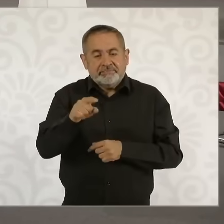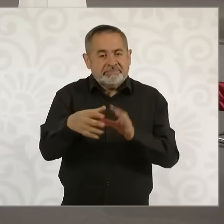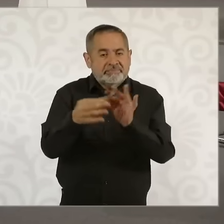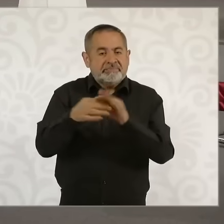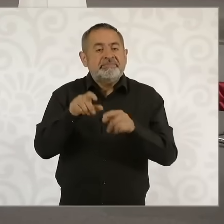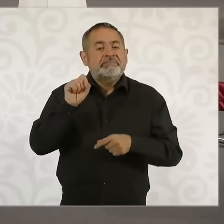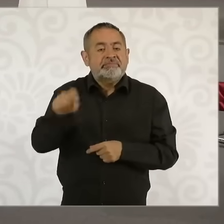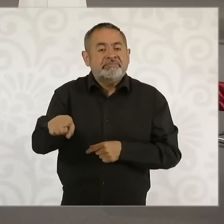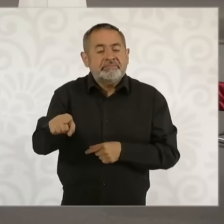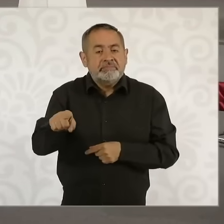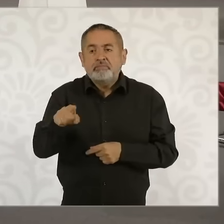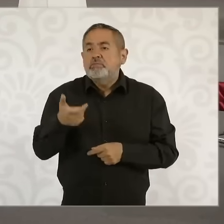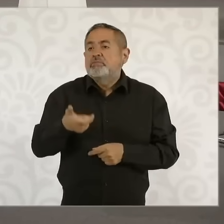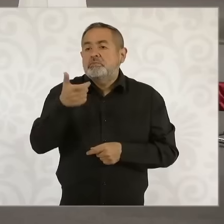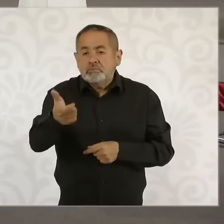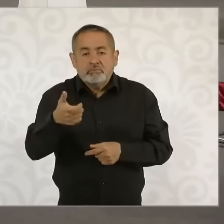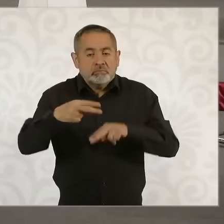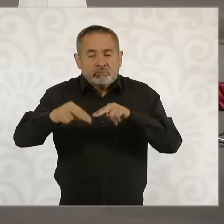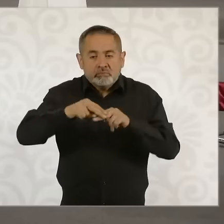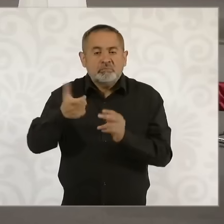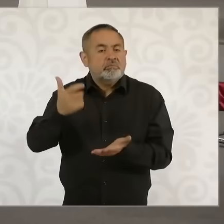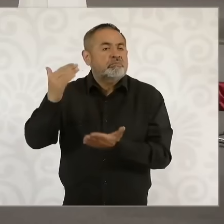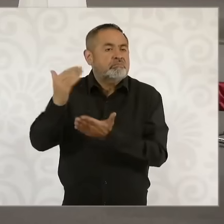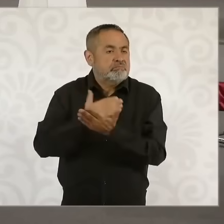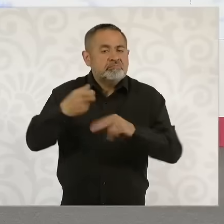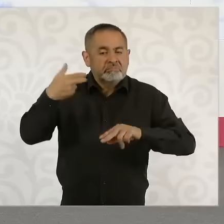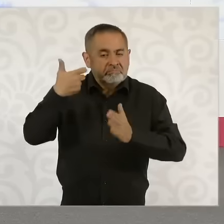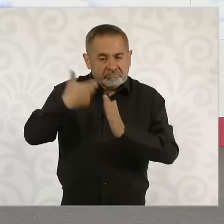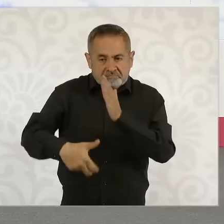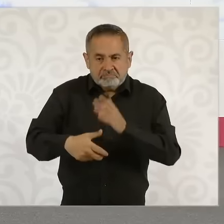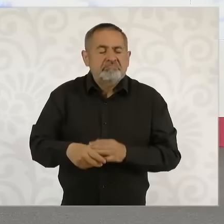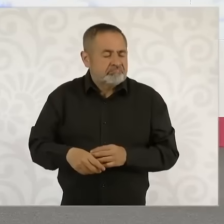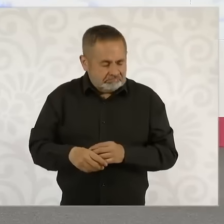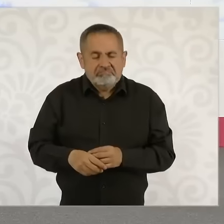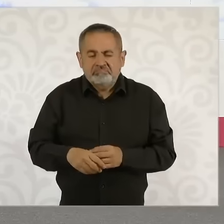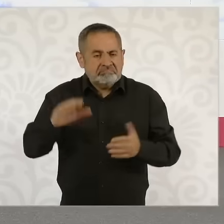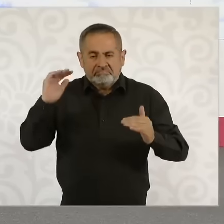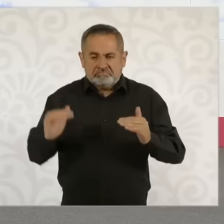el costo operativo. es una aeronave que su costo operativo es sumamente muy inferior y que eso nos